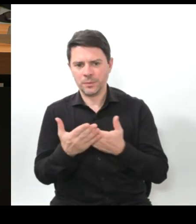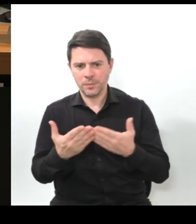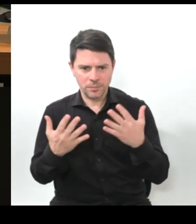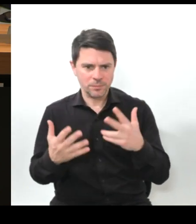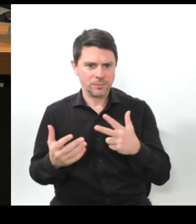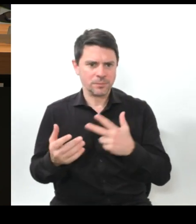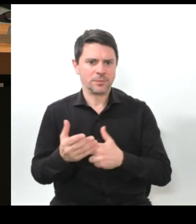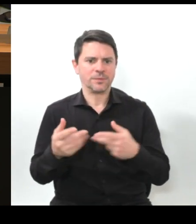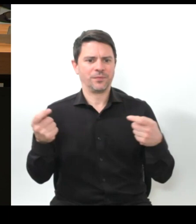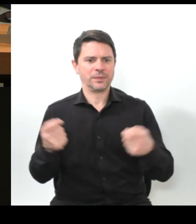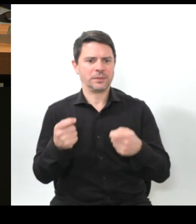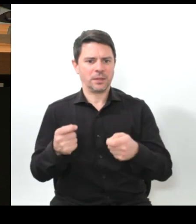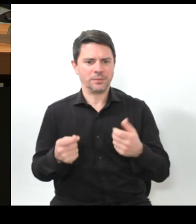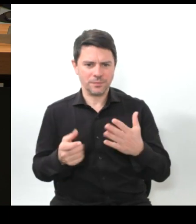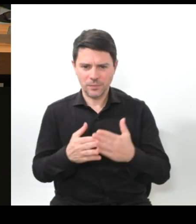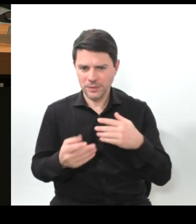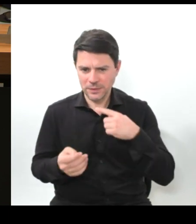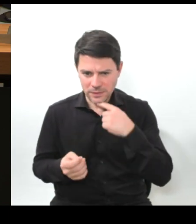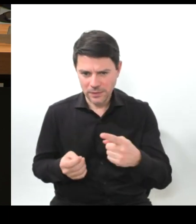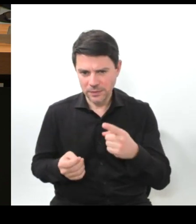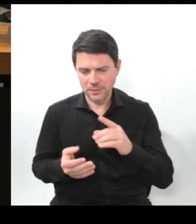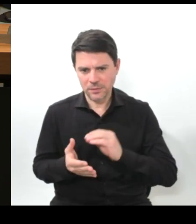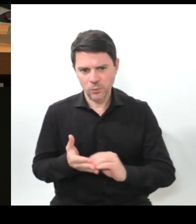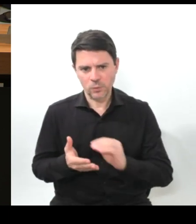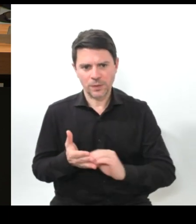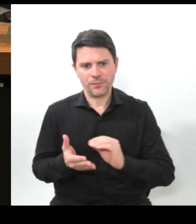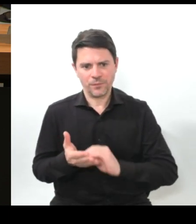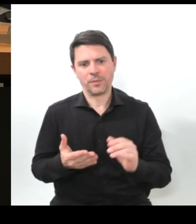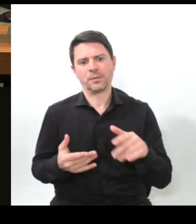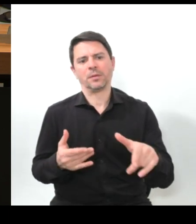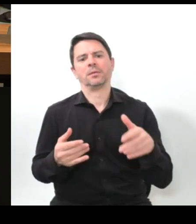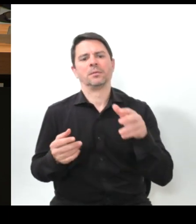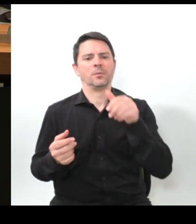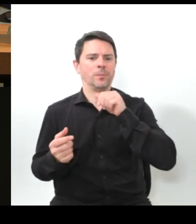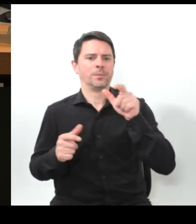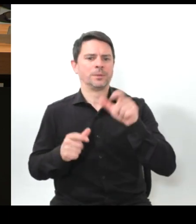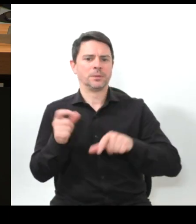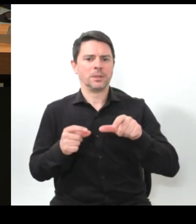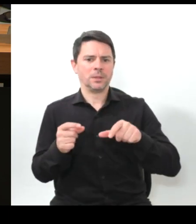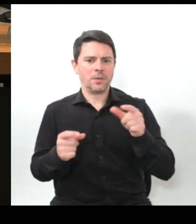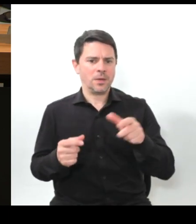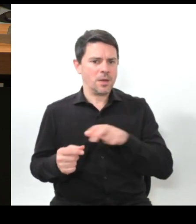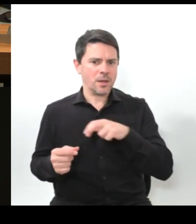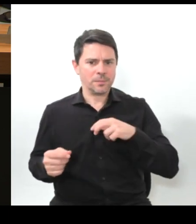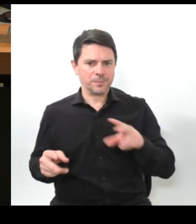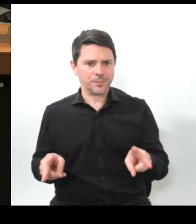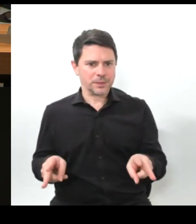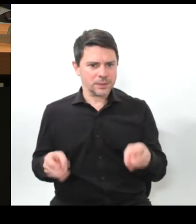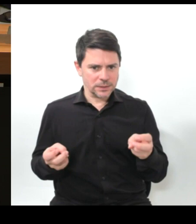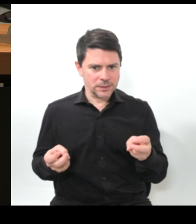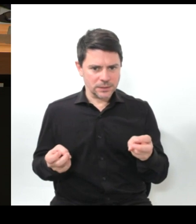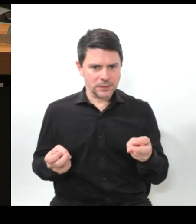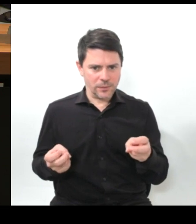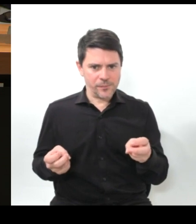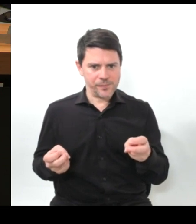Und da tröstet es etwas wenig, wenn Sie sagen, es wird rückwirkend ab dem ersten Jahr 2022 das Schulgeld übernommen.